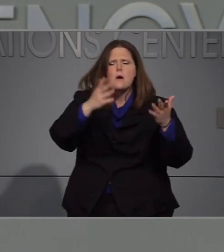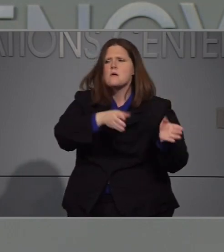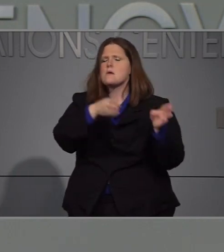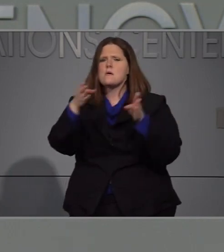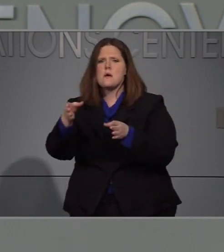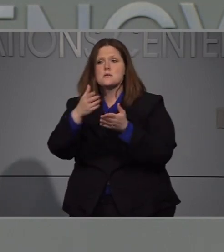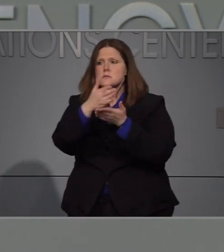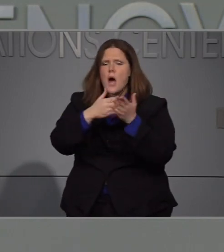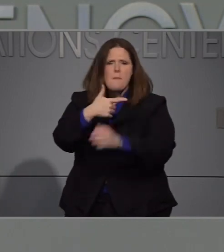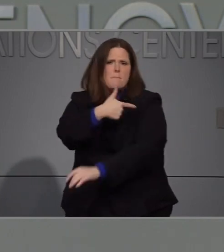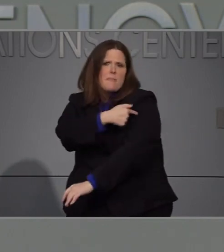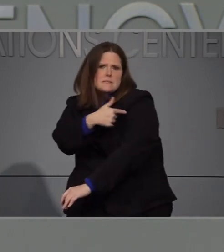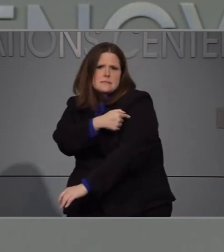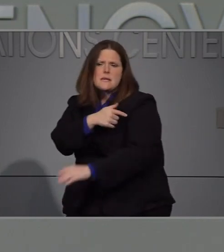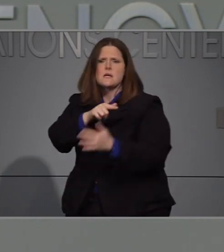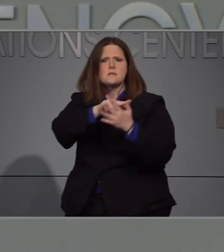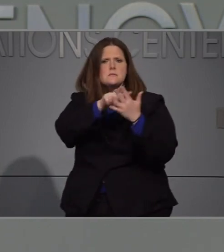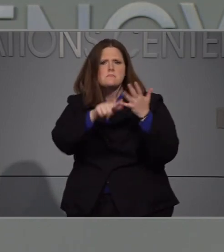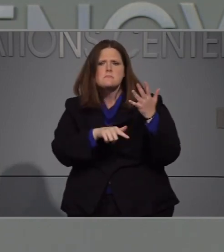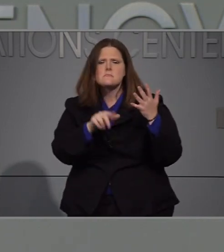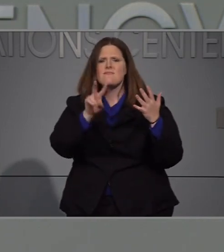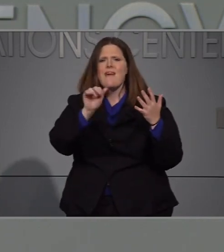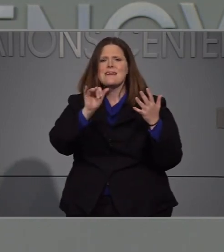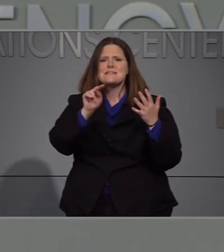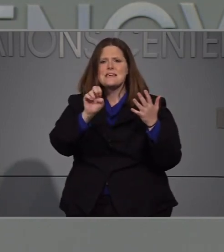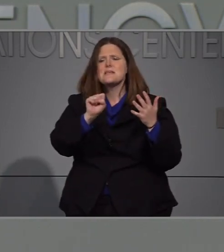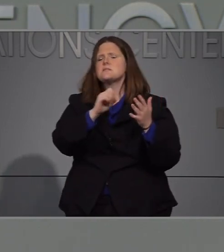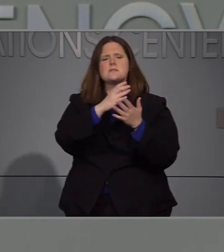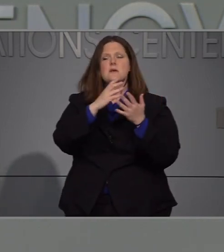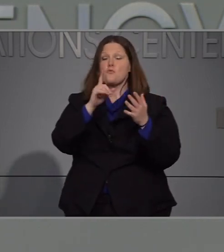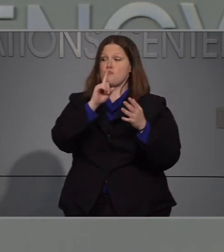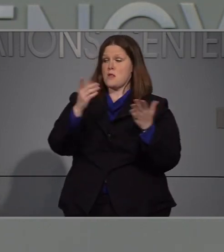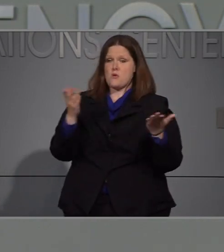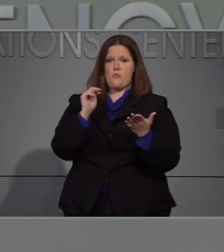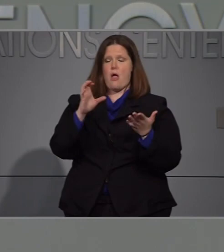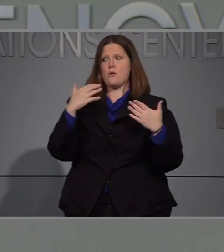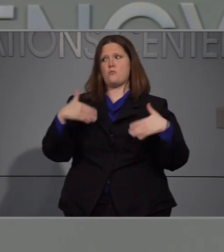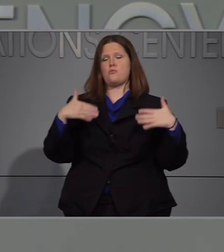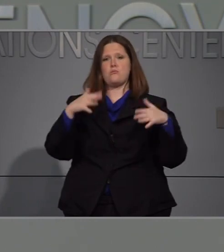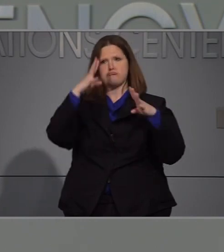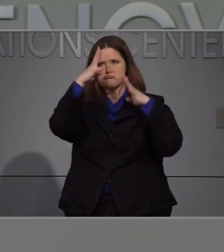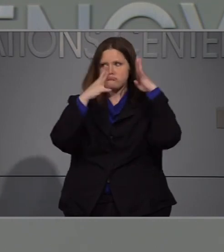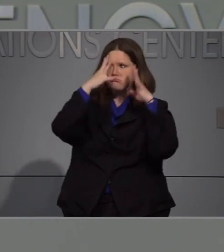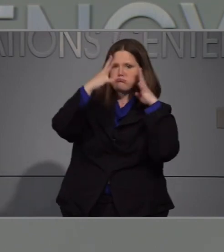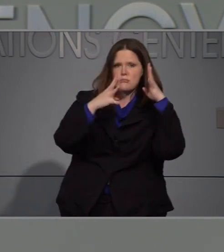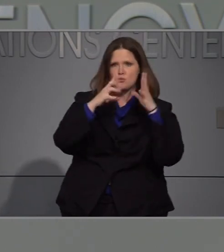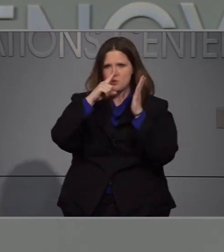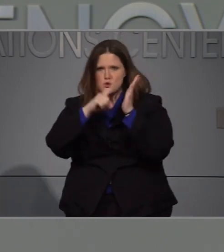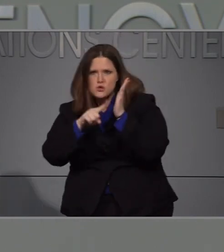Tiene testigos terapéuticas. Creo que es excelente en Carolina del Norte hay mucha innovación y muchos se